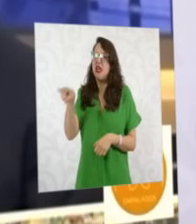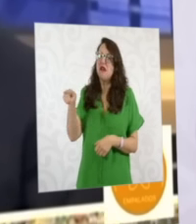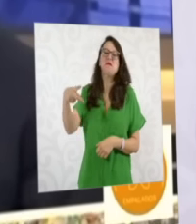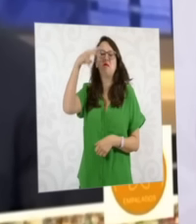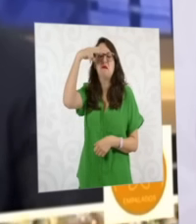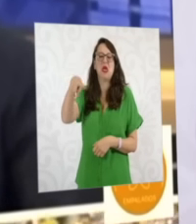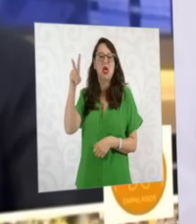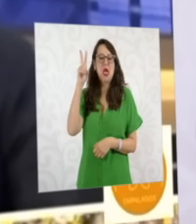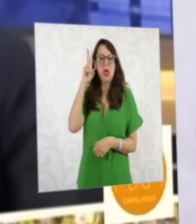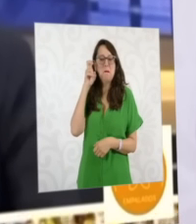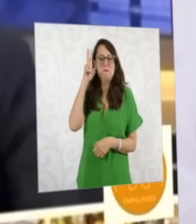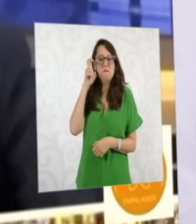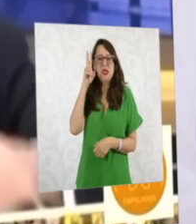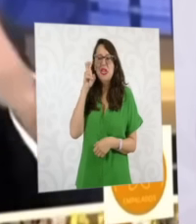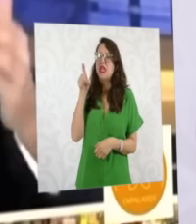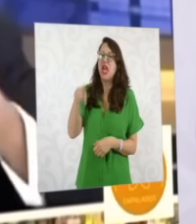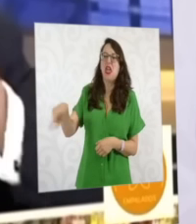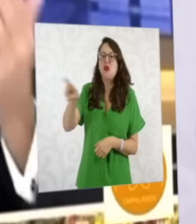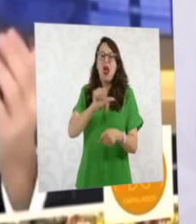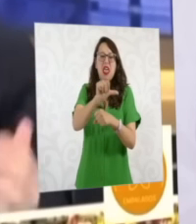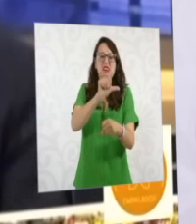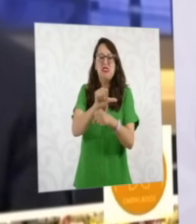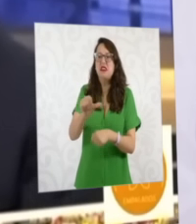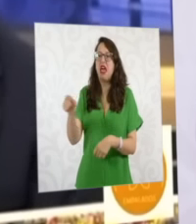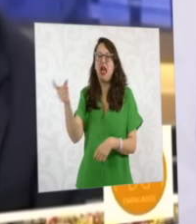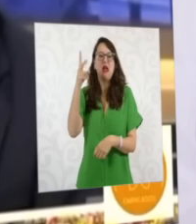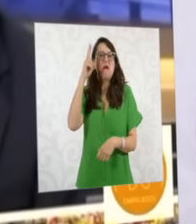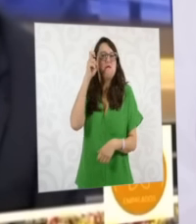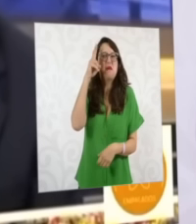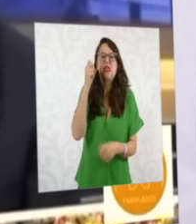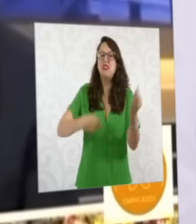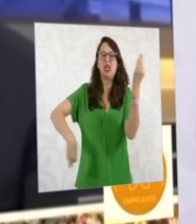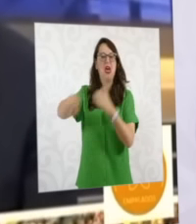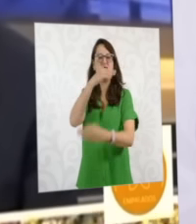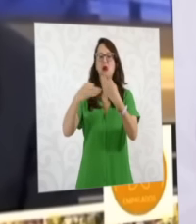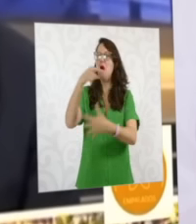tienen a a los argentinos, no solamente en el fútbol, en todo, en todo, no se envidian,